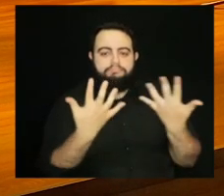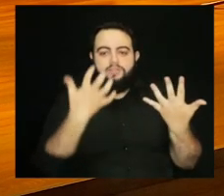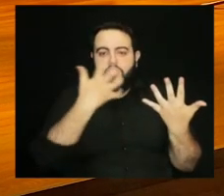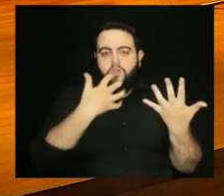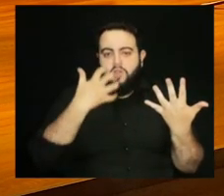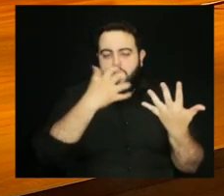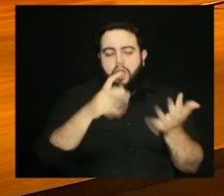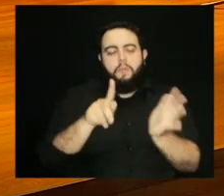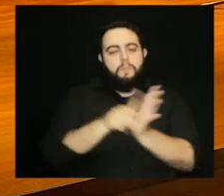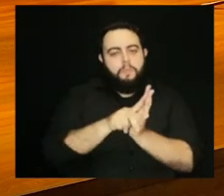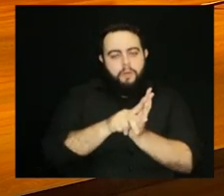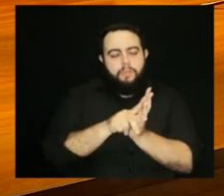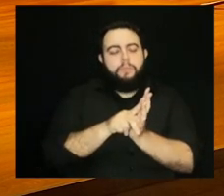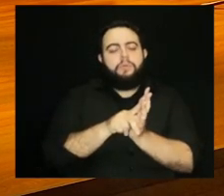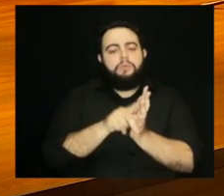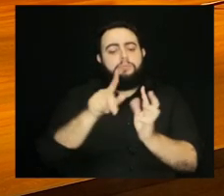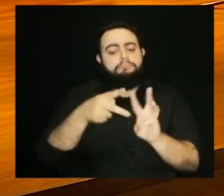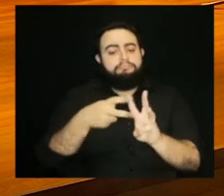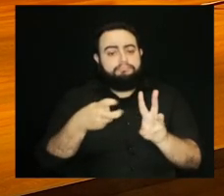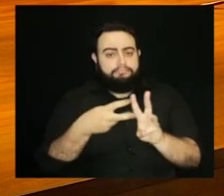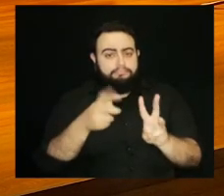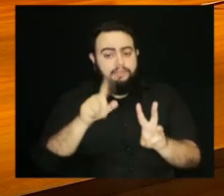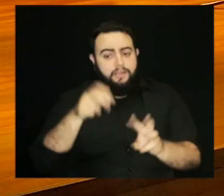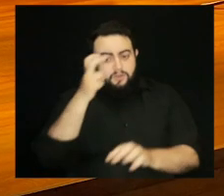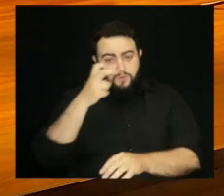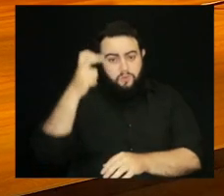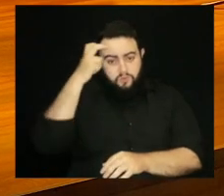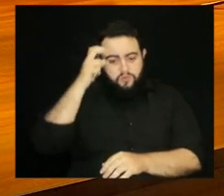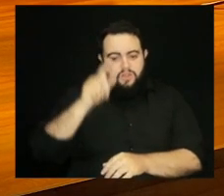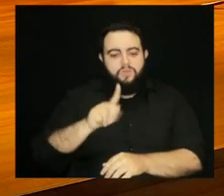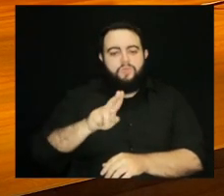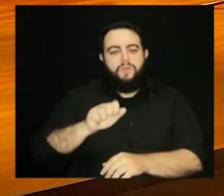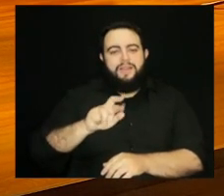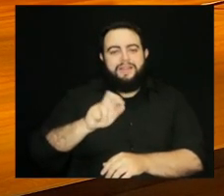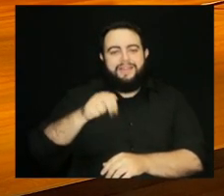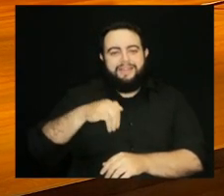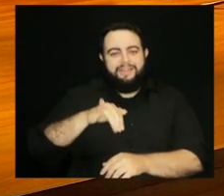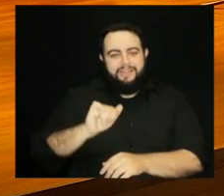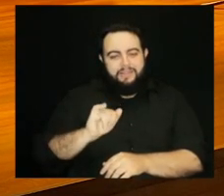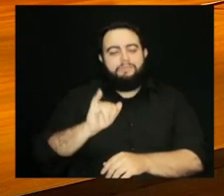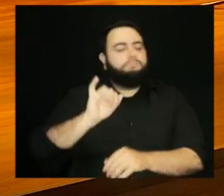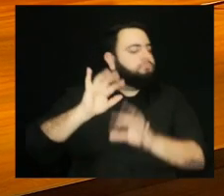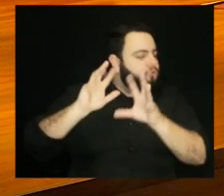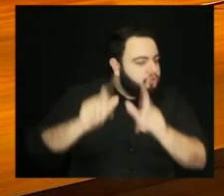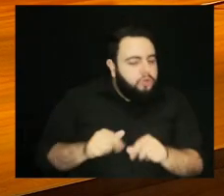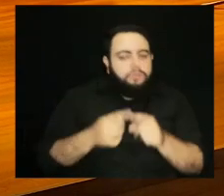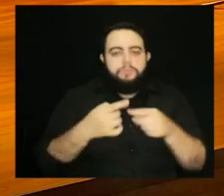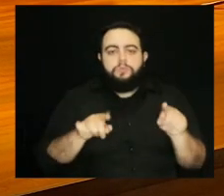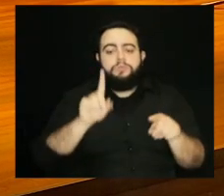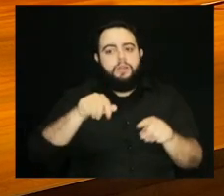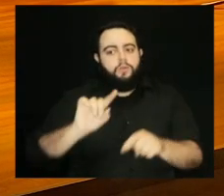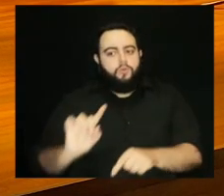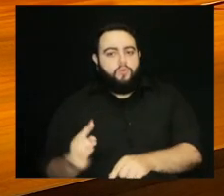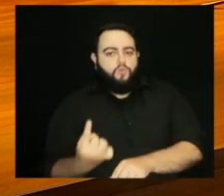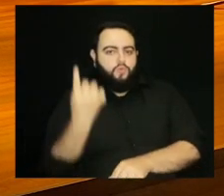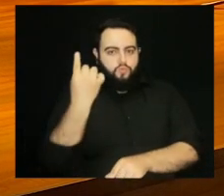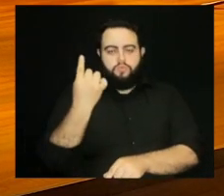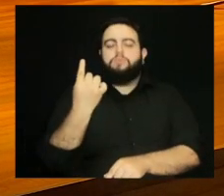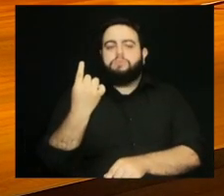de cultura Guarani, Mbya Guarani, e as músicas são todas compostas por um compositor de lá da tribo mesmo